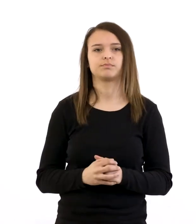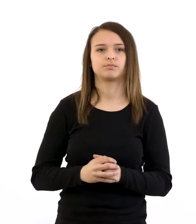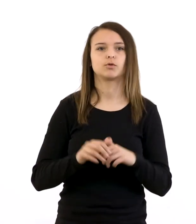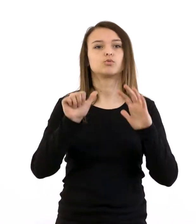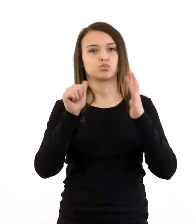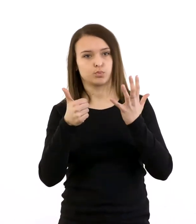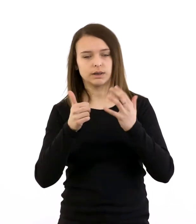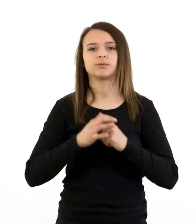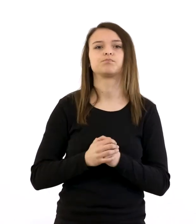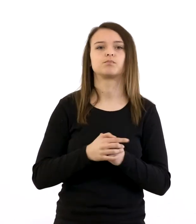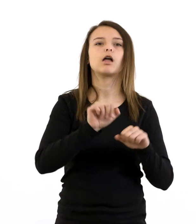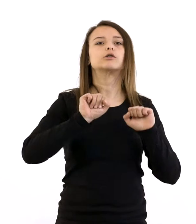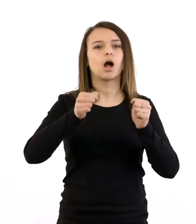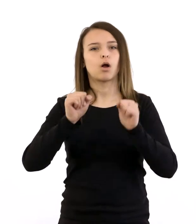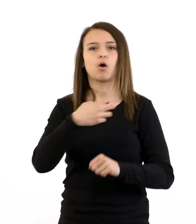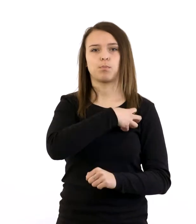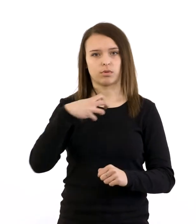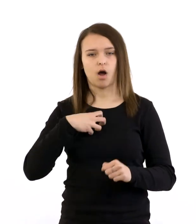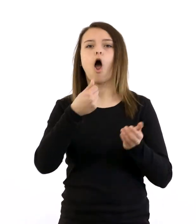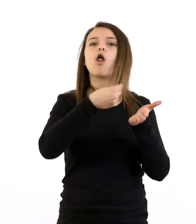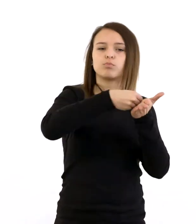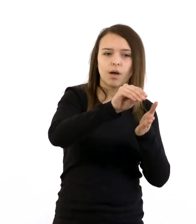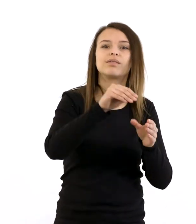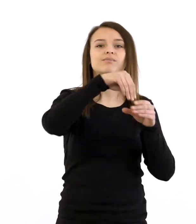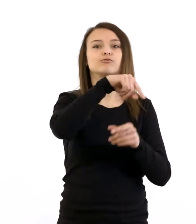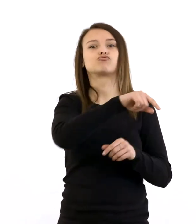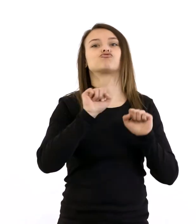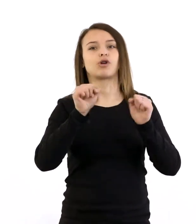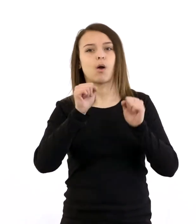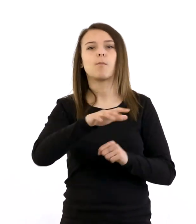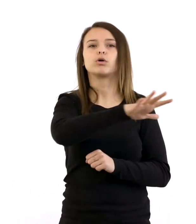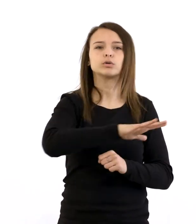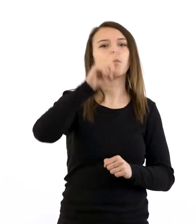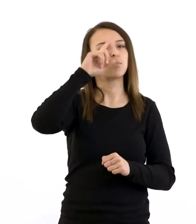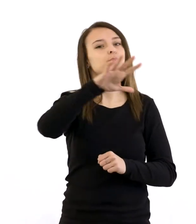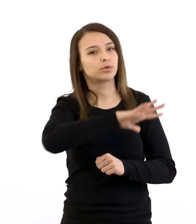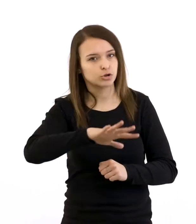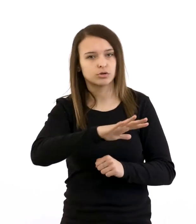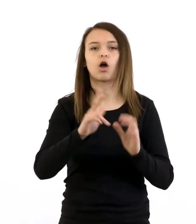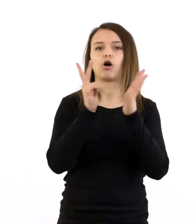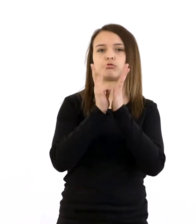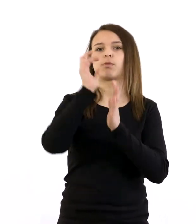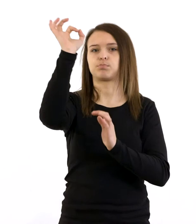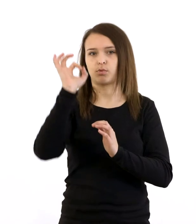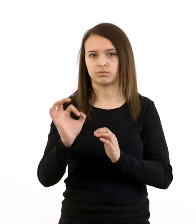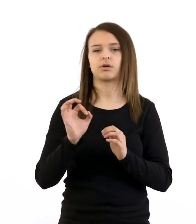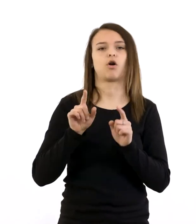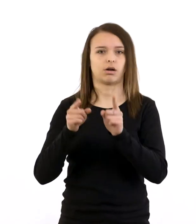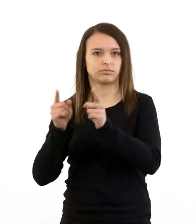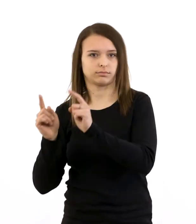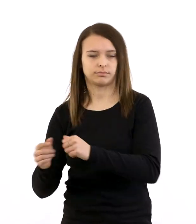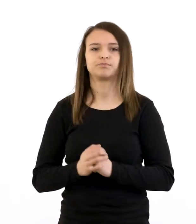działalności gospodarczej odpłatna działalność pożytku publicznego – 18% organizacji;